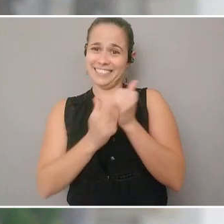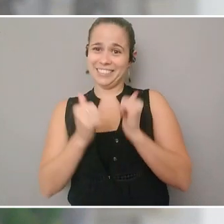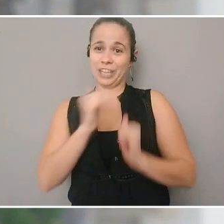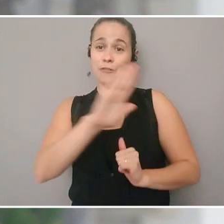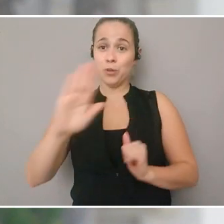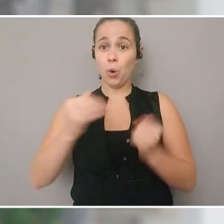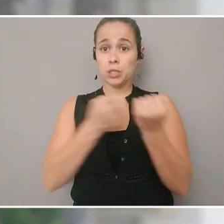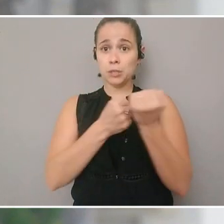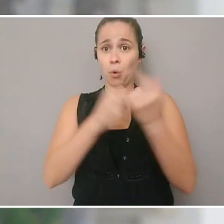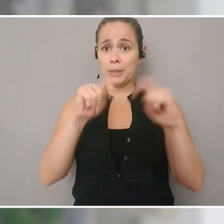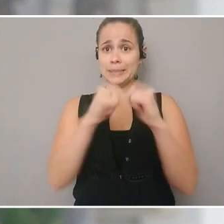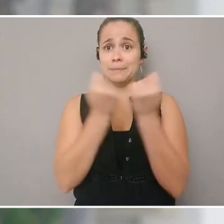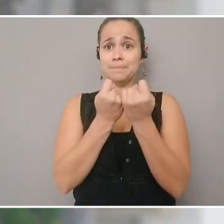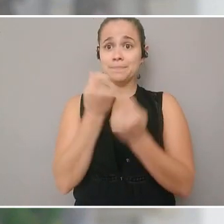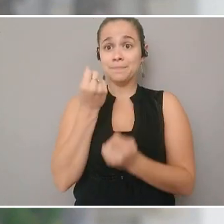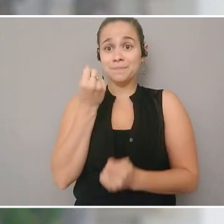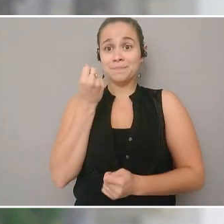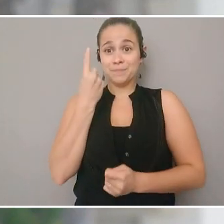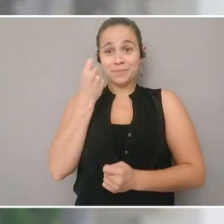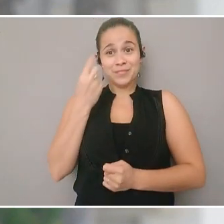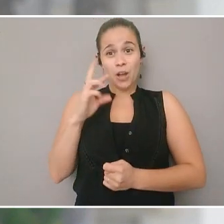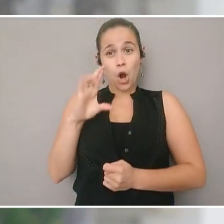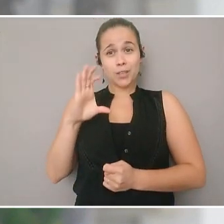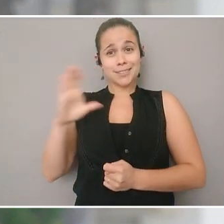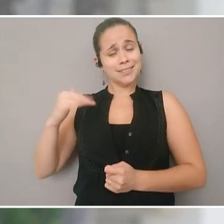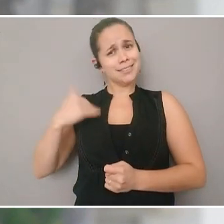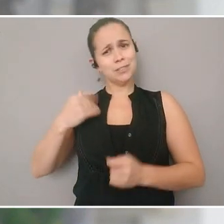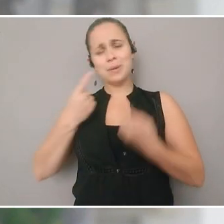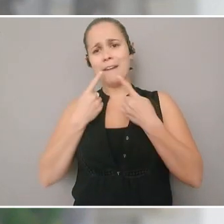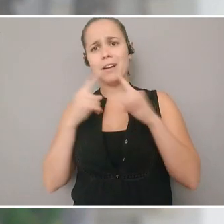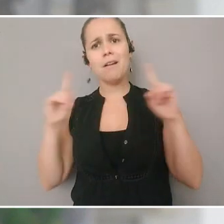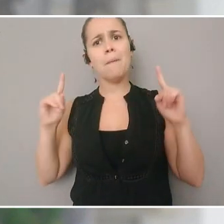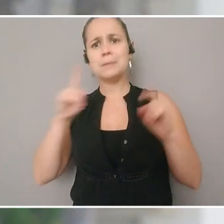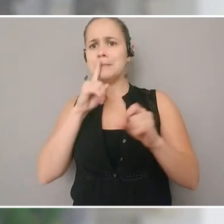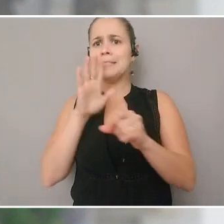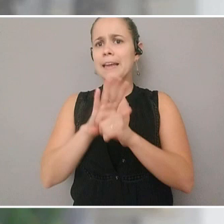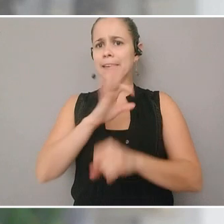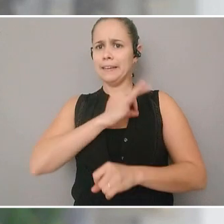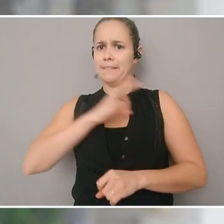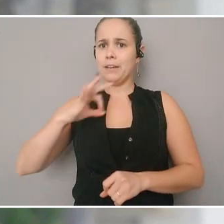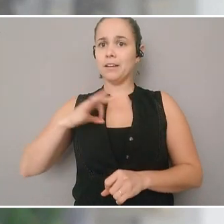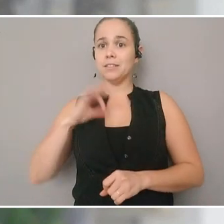RCC tiene una facultad consumada y